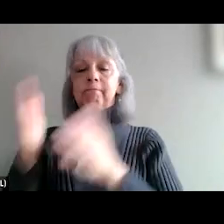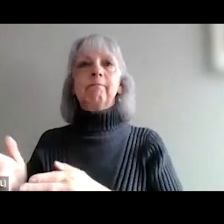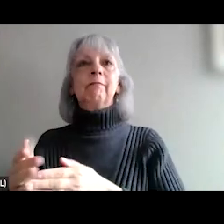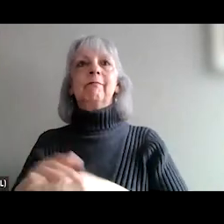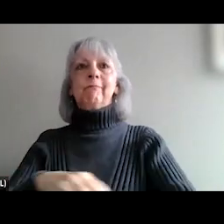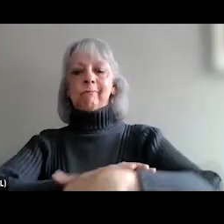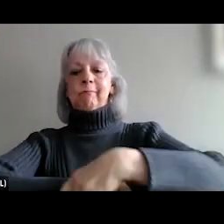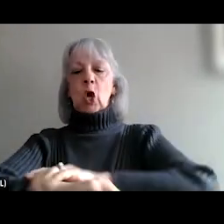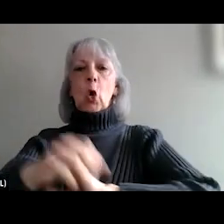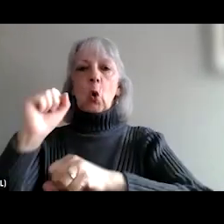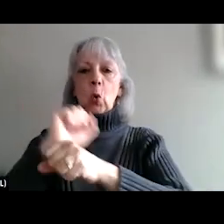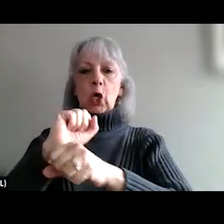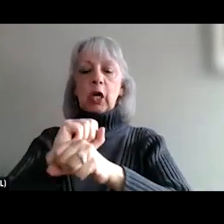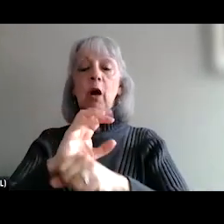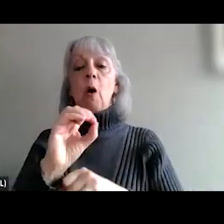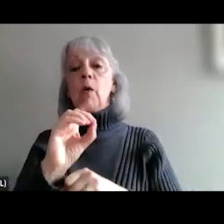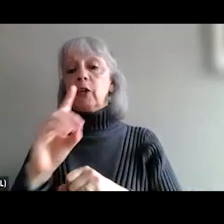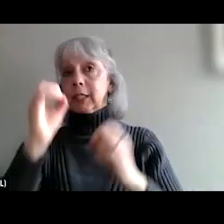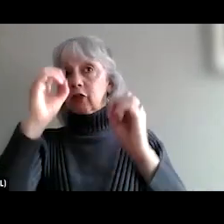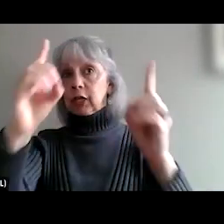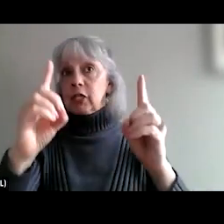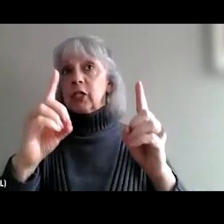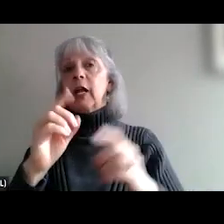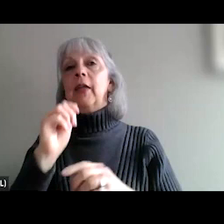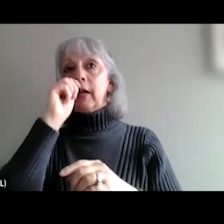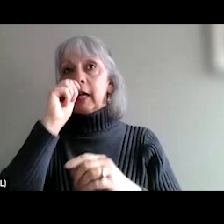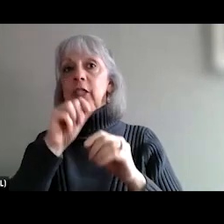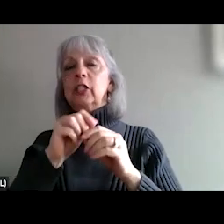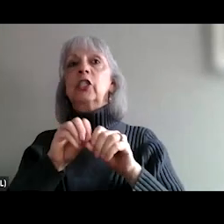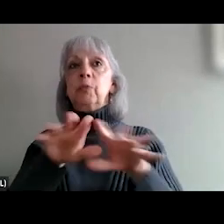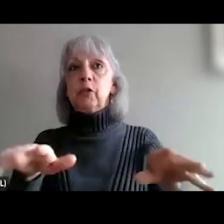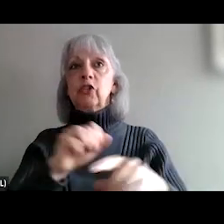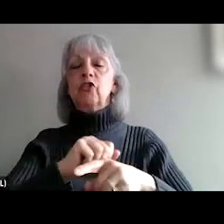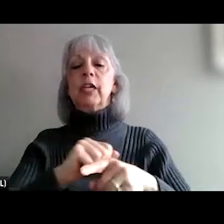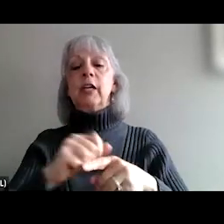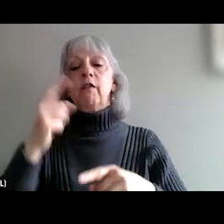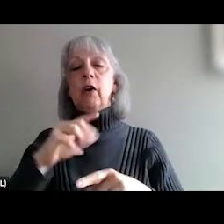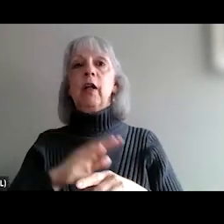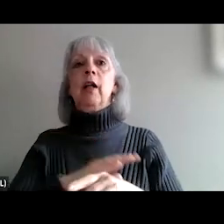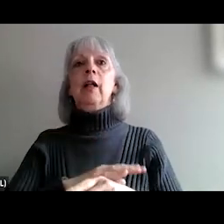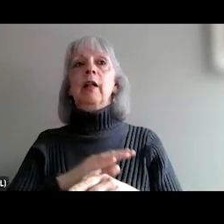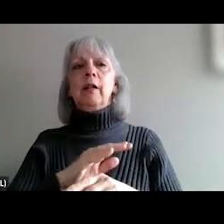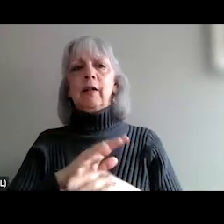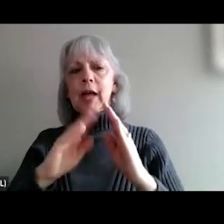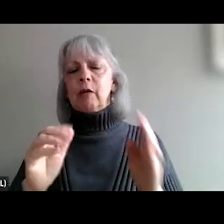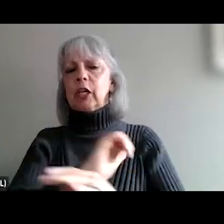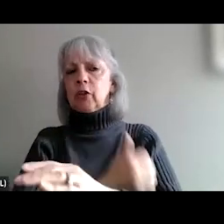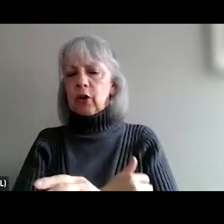La educación de sobredosis y la capacitación en distribución de naloxona del personal de gestión de la autoridad de vivienda en San Luis